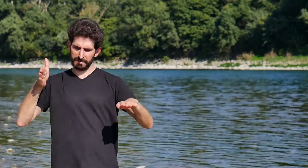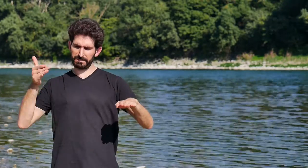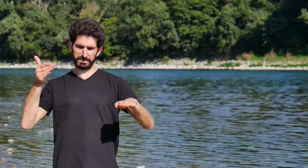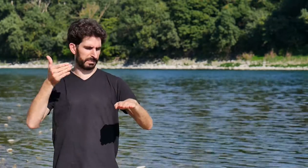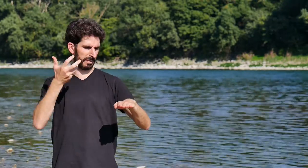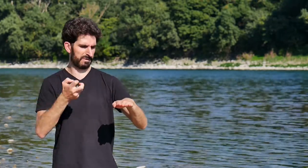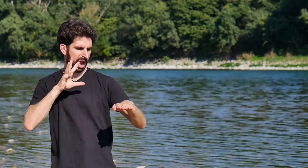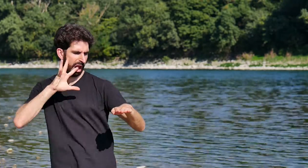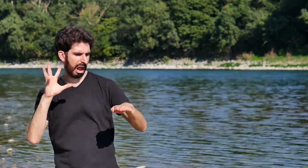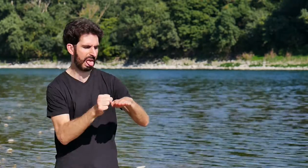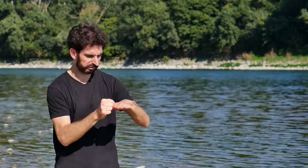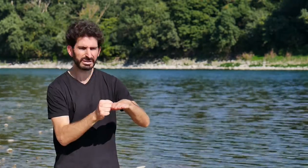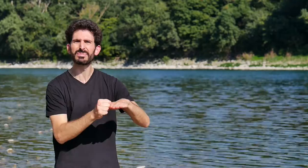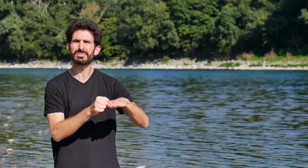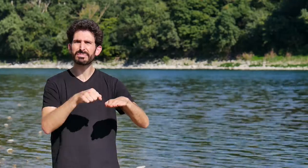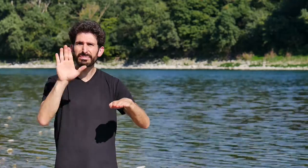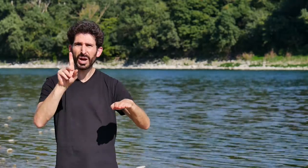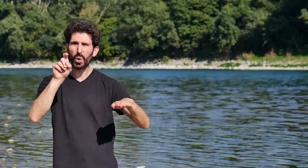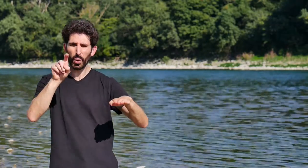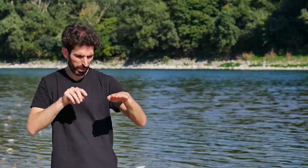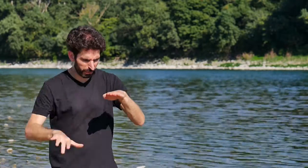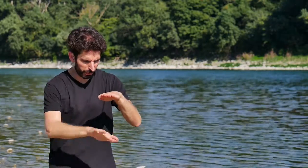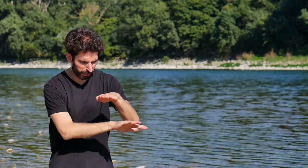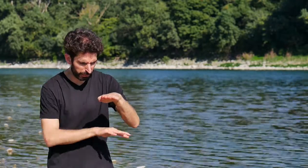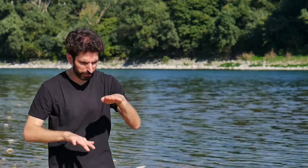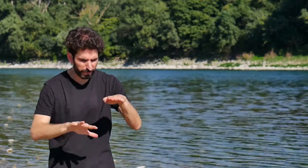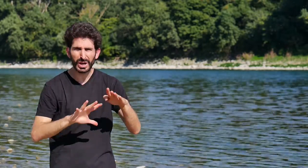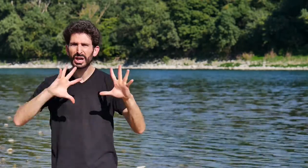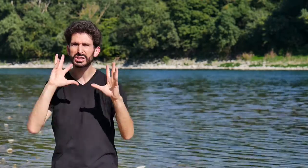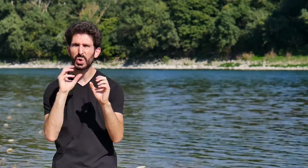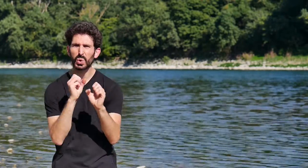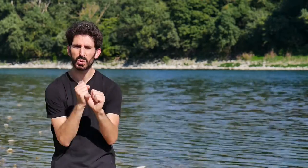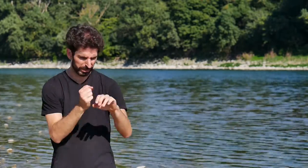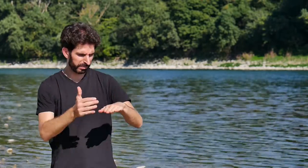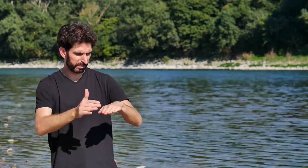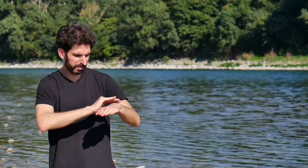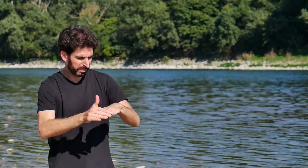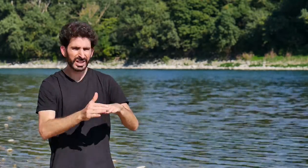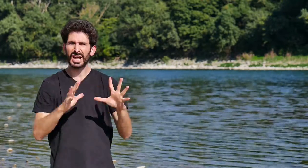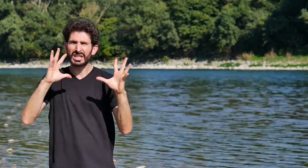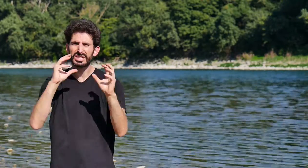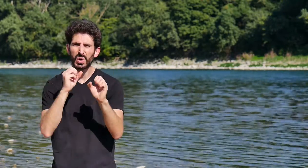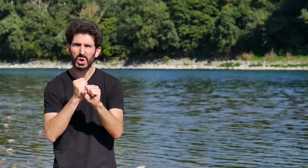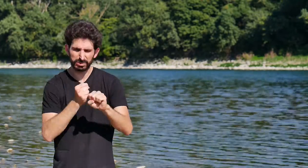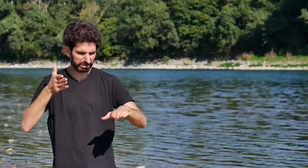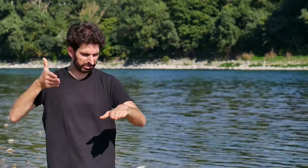Un poisson au-dessus veut la manger. Mais l'eau au fond est sombre, comme le dos de la raie